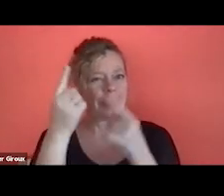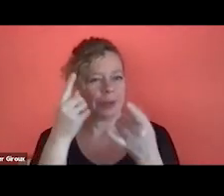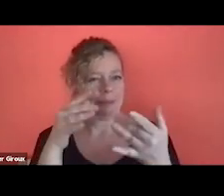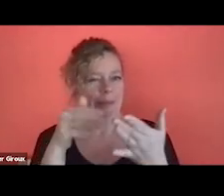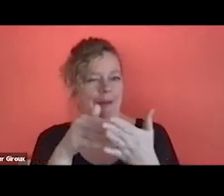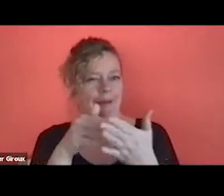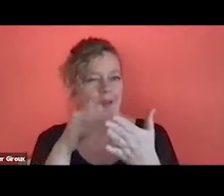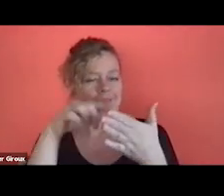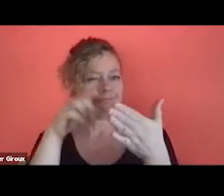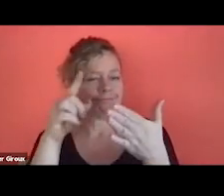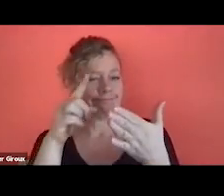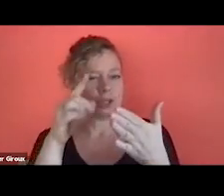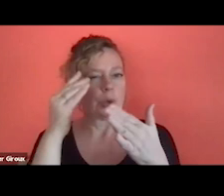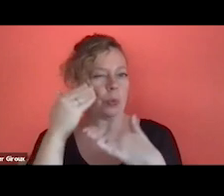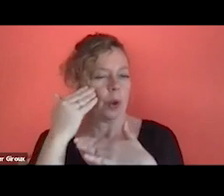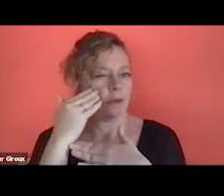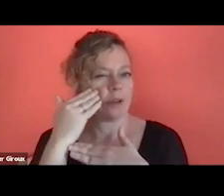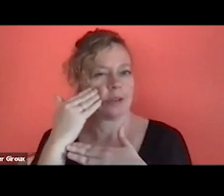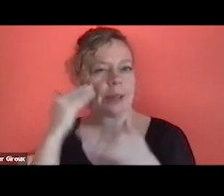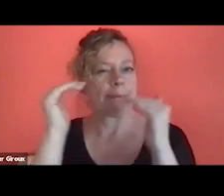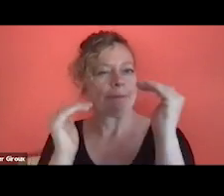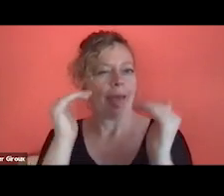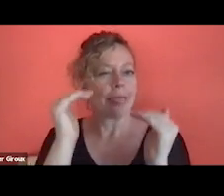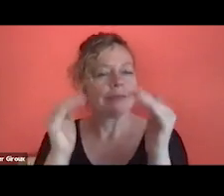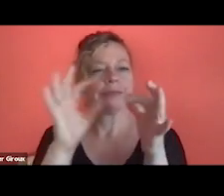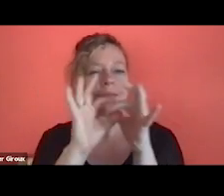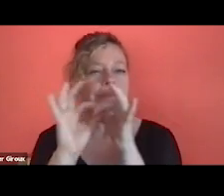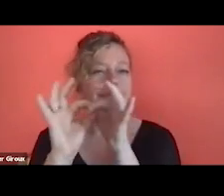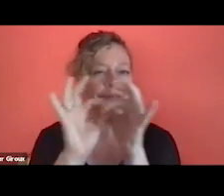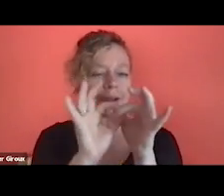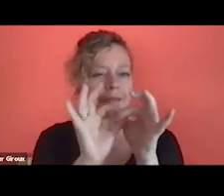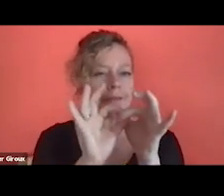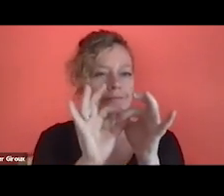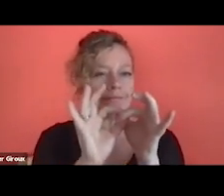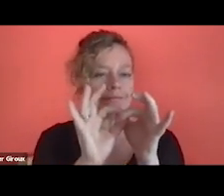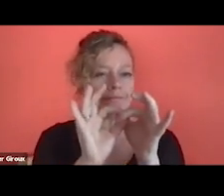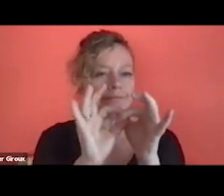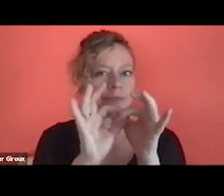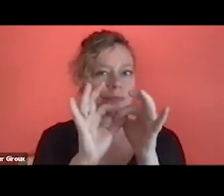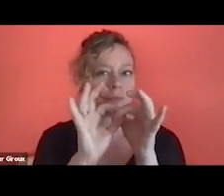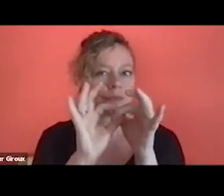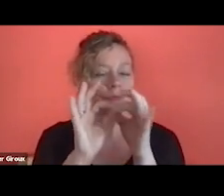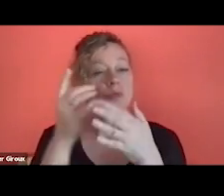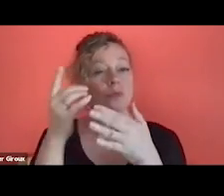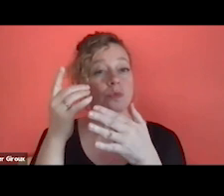verificar esa conciencia, ese equilibrio, esa conexión de cuáles son sus necesidades